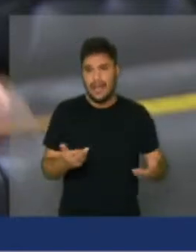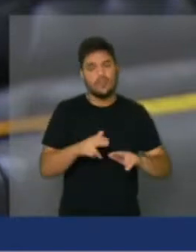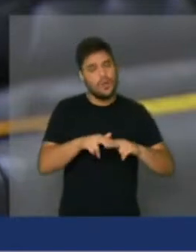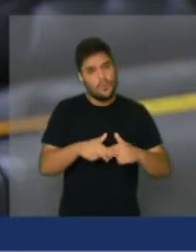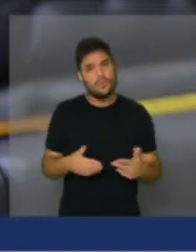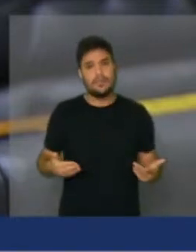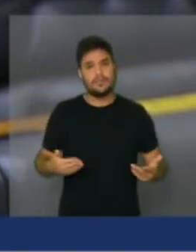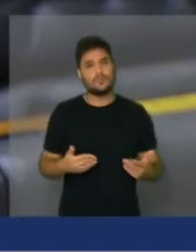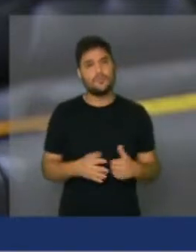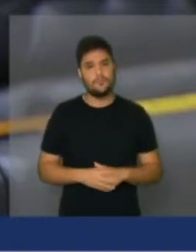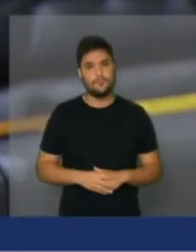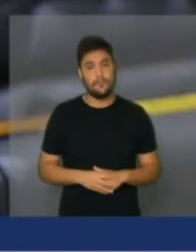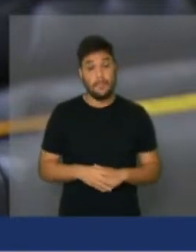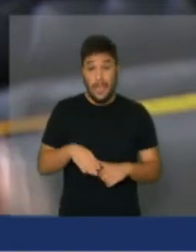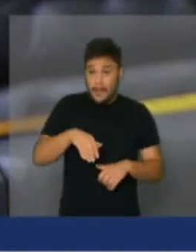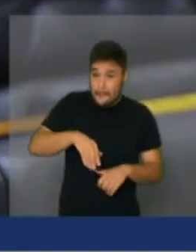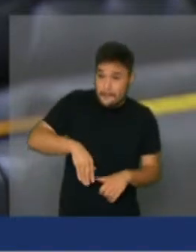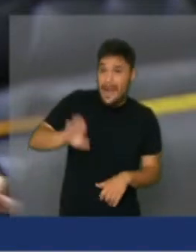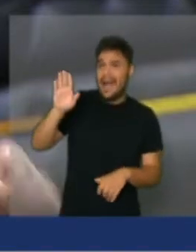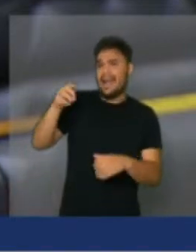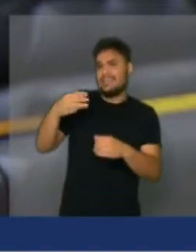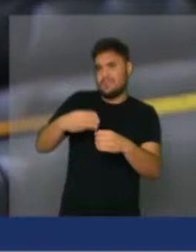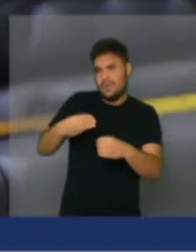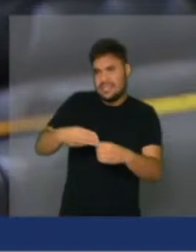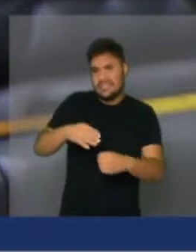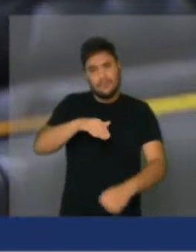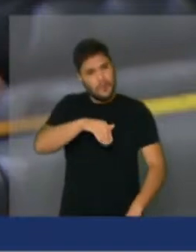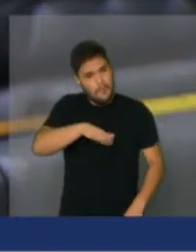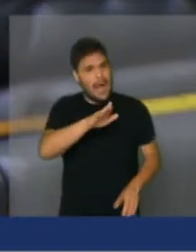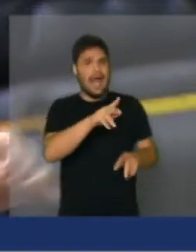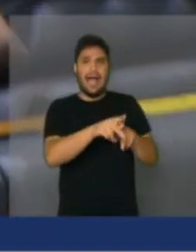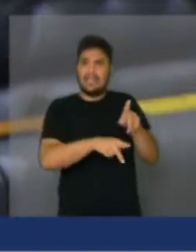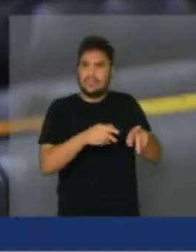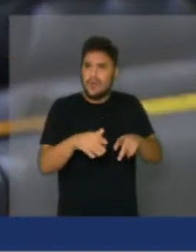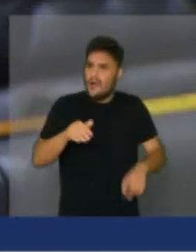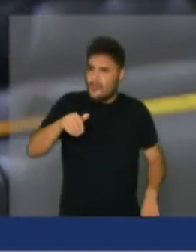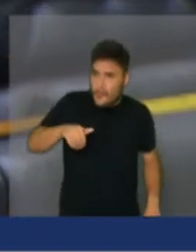MUNICÍPIOS, MAIS POVO, MAIS OS MAIS POBRES E MAIS ORÇAMENTO PARA UM BRASIL QUE